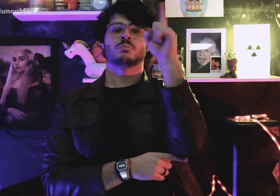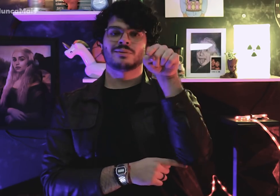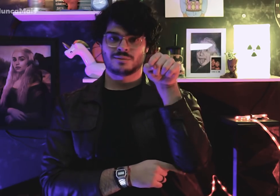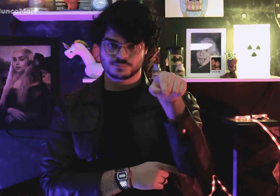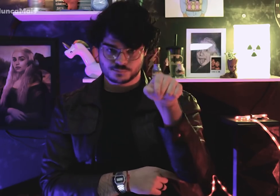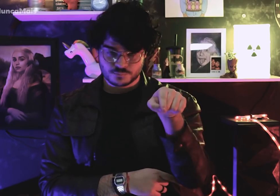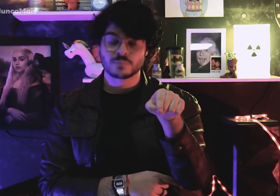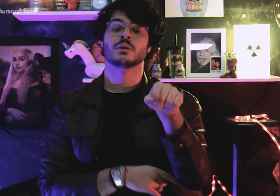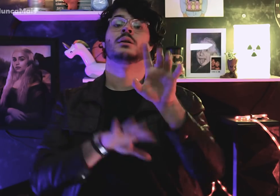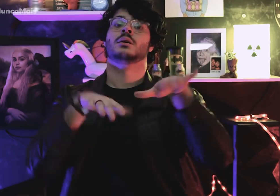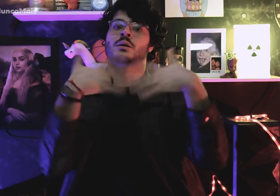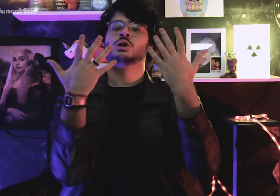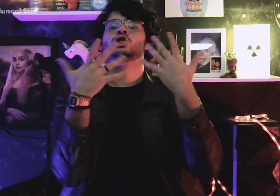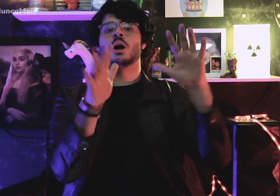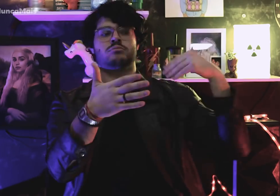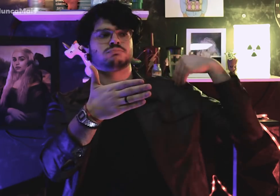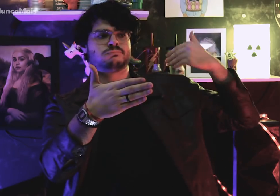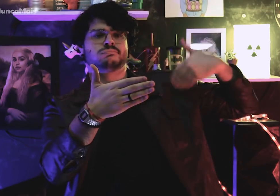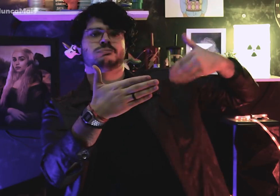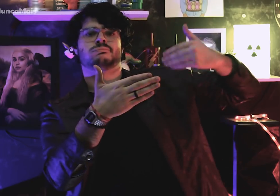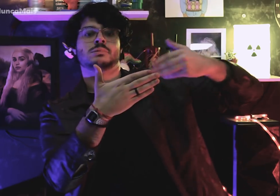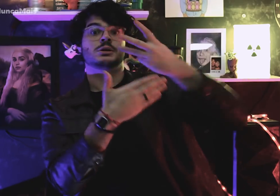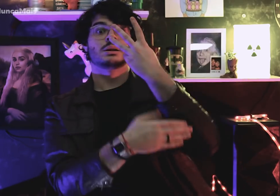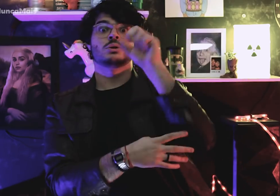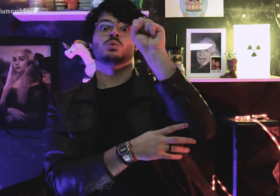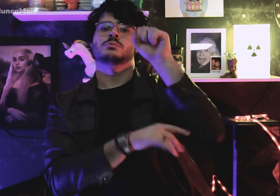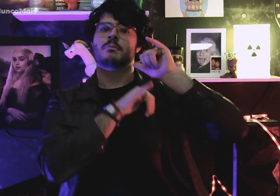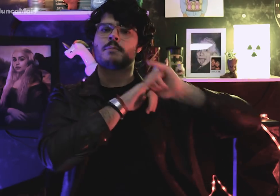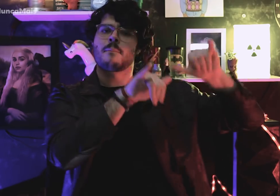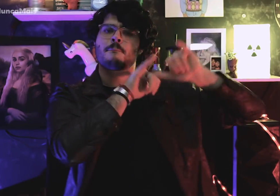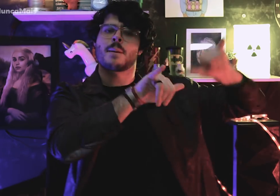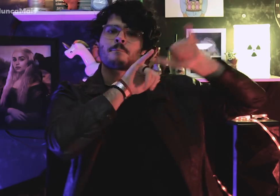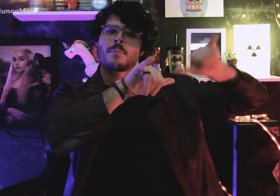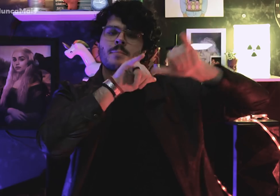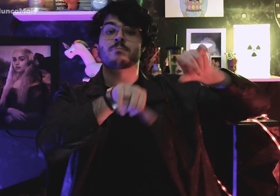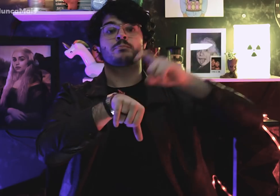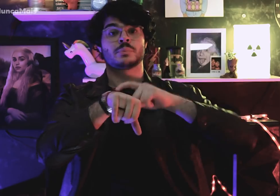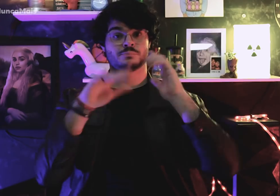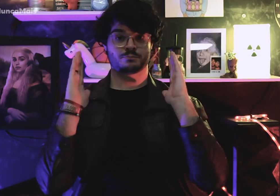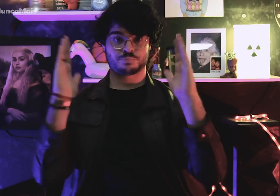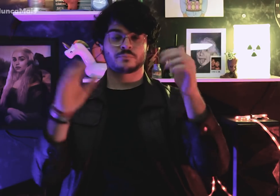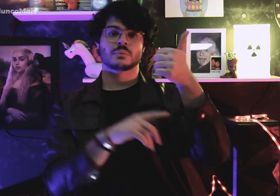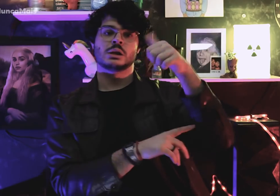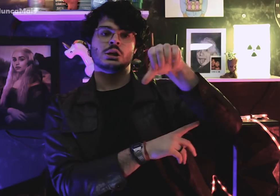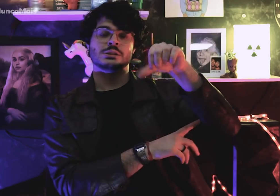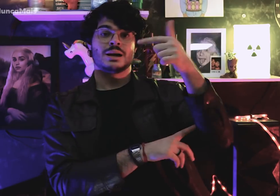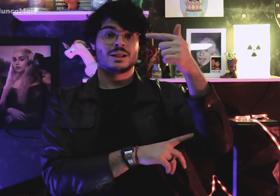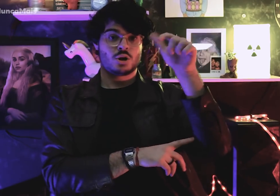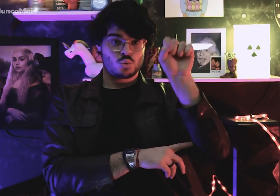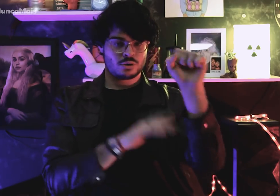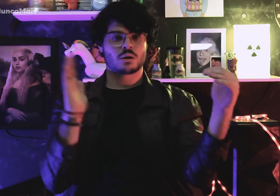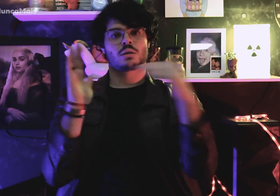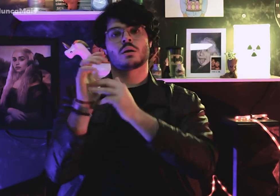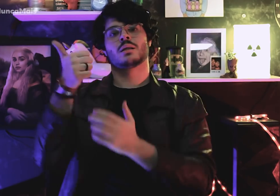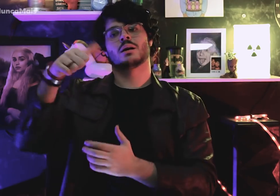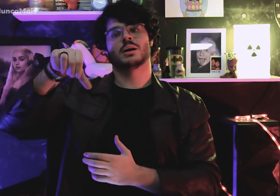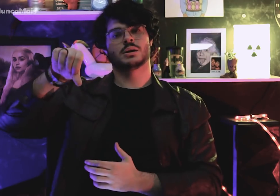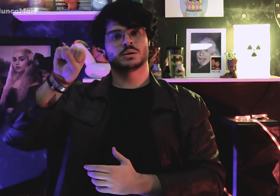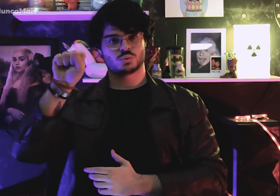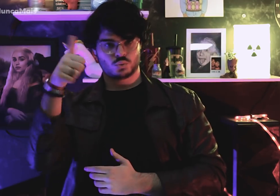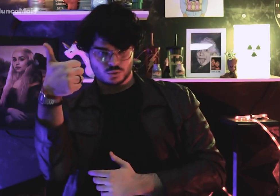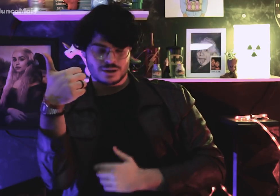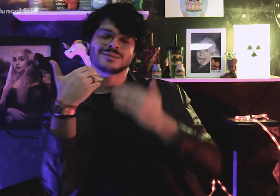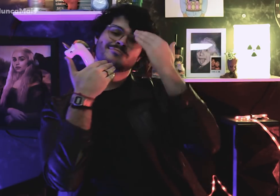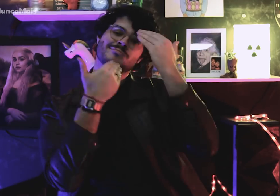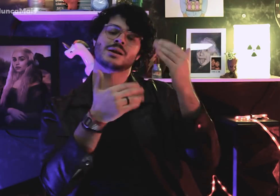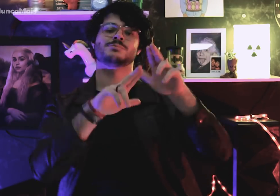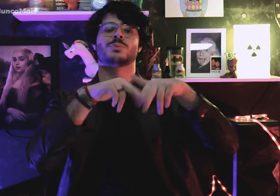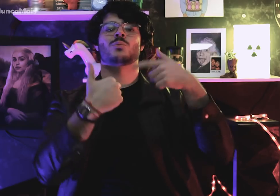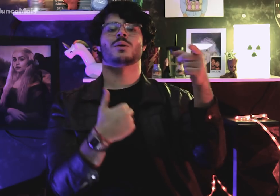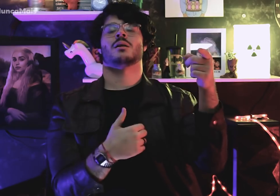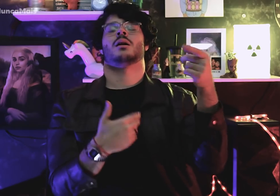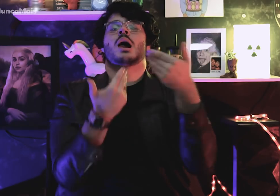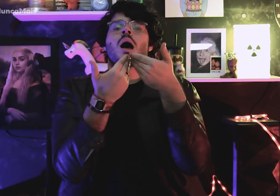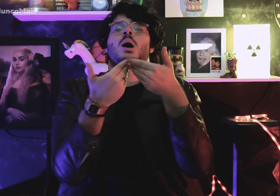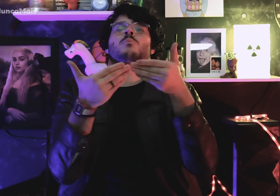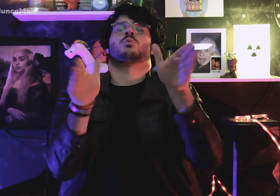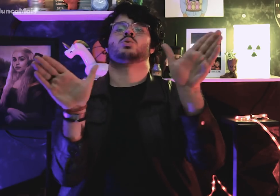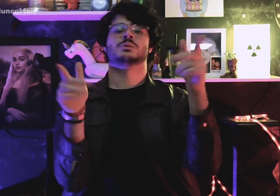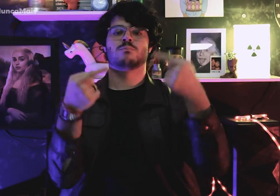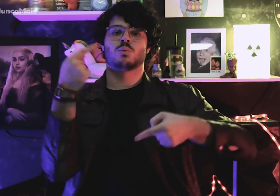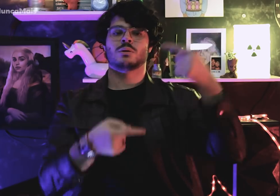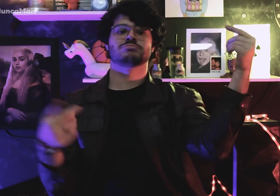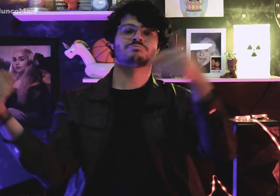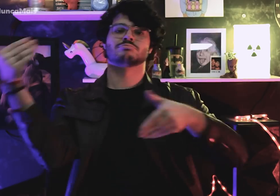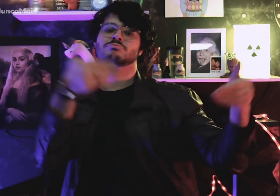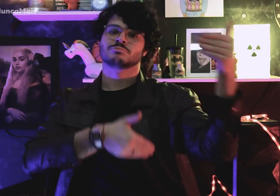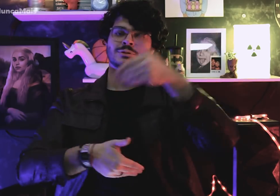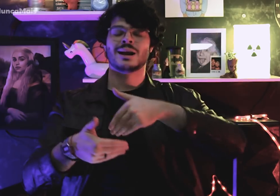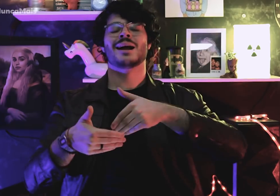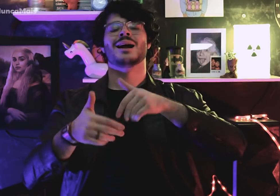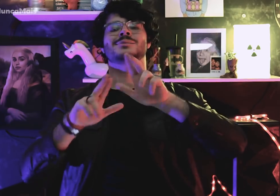teve 38 edições entre 1978 e 1981 graças a abertura política.